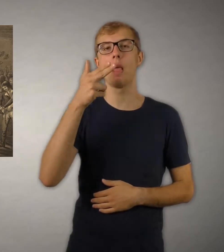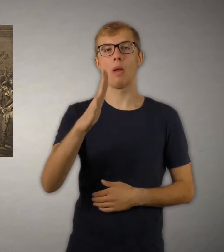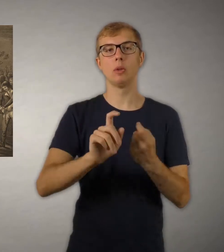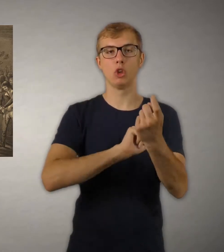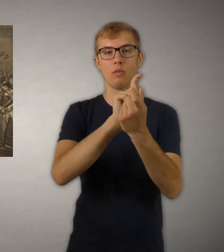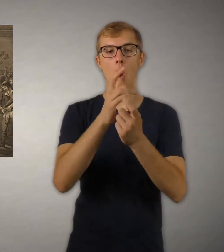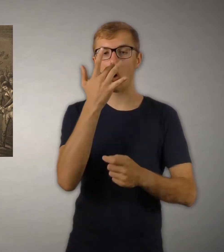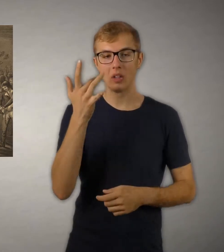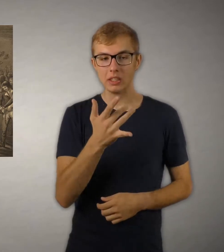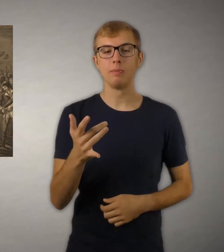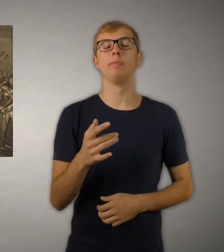Zobowiązany był obiecać, że nigdy nie wystąpi przeciwko Rosji.